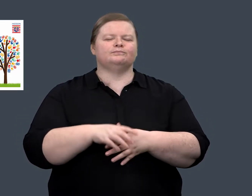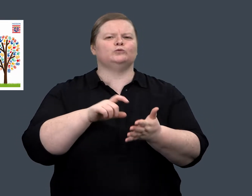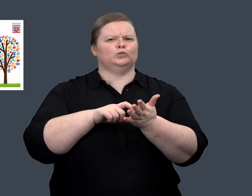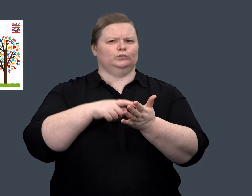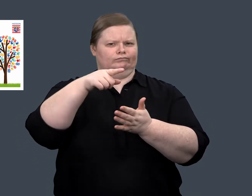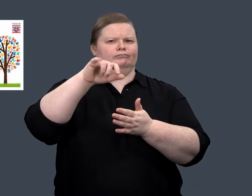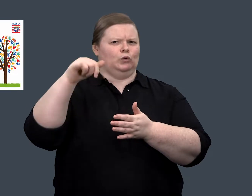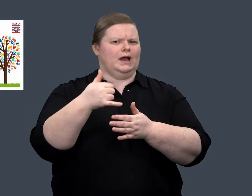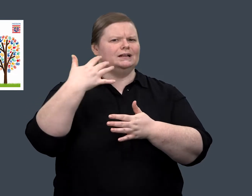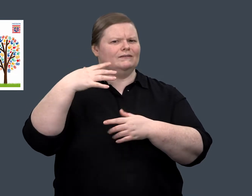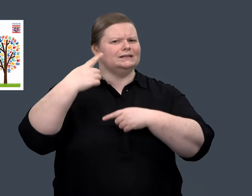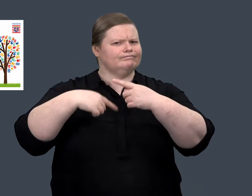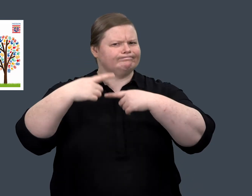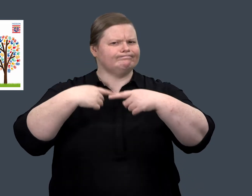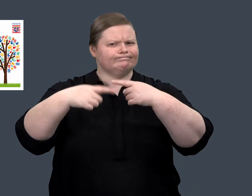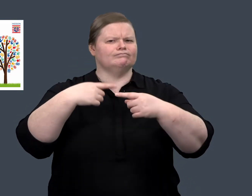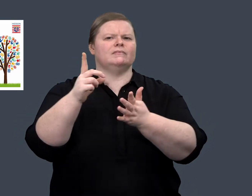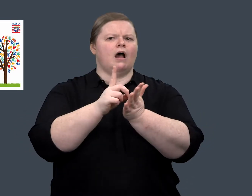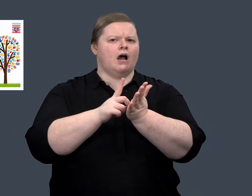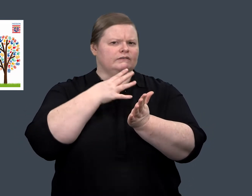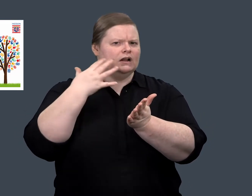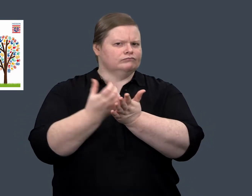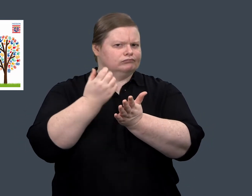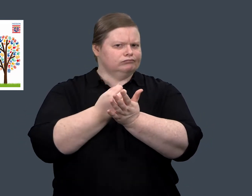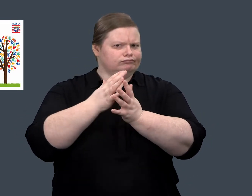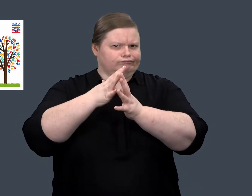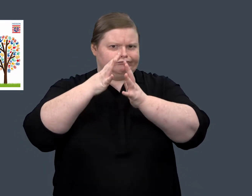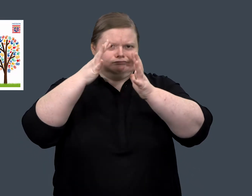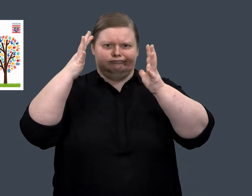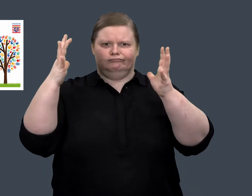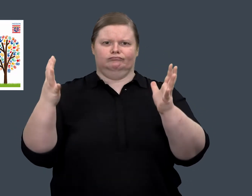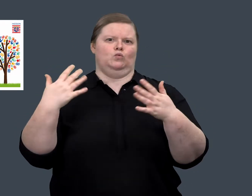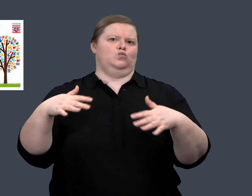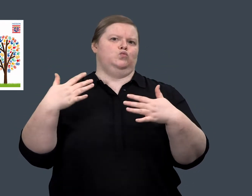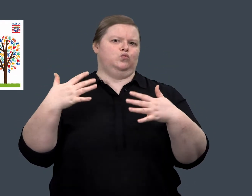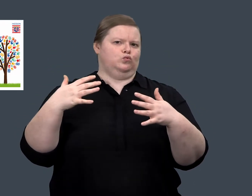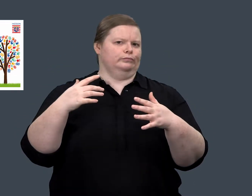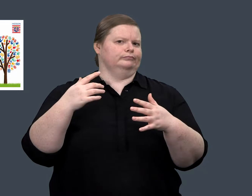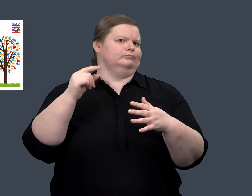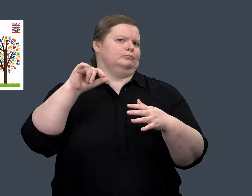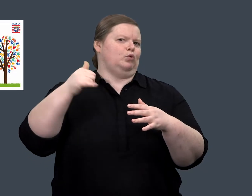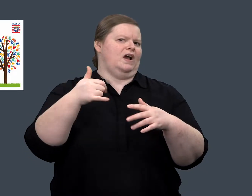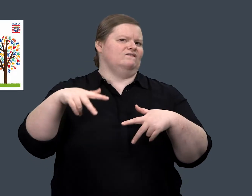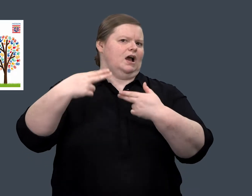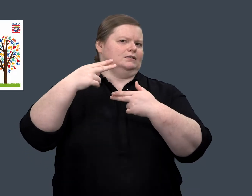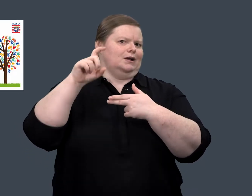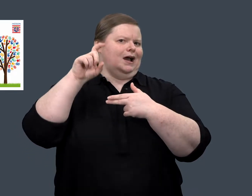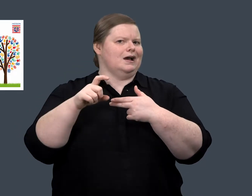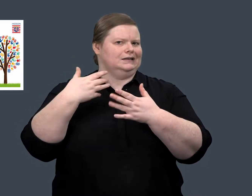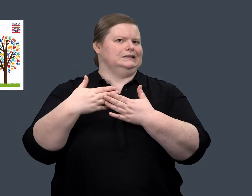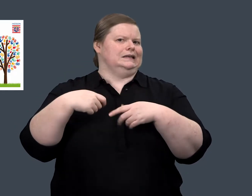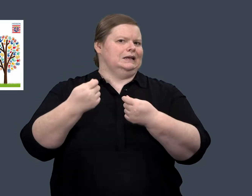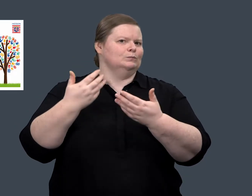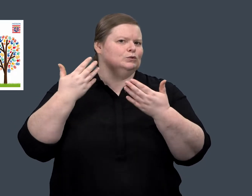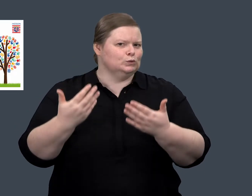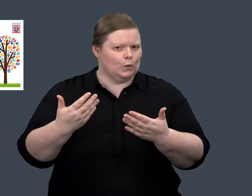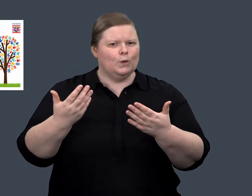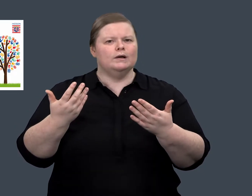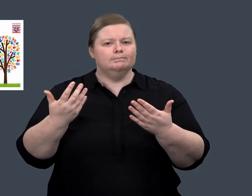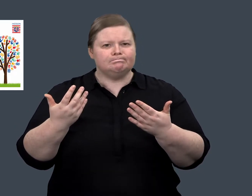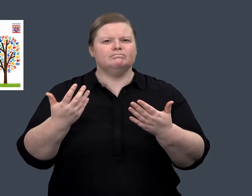Aufgrund der Fülle der erhobenen Daten in der ersten Projektphase